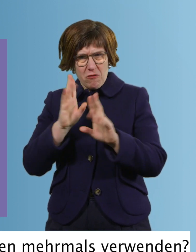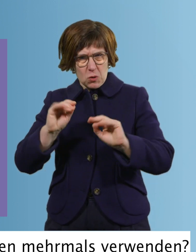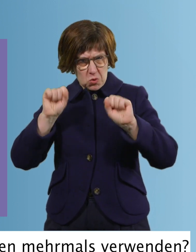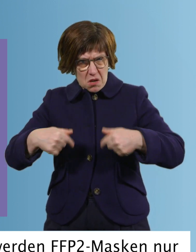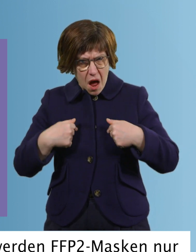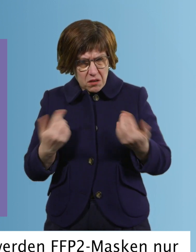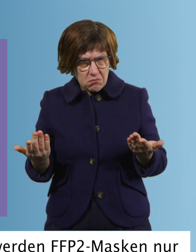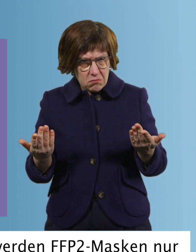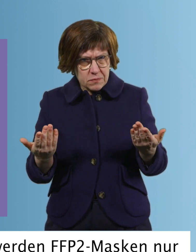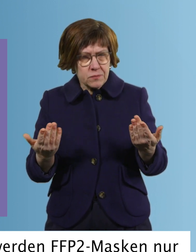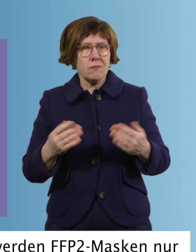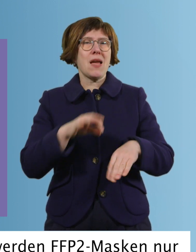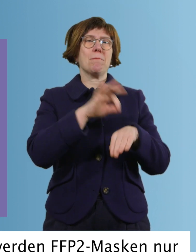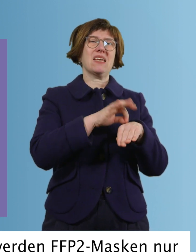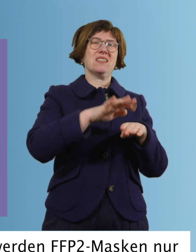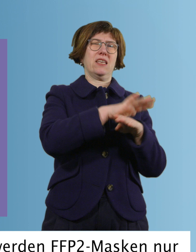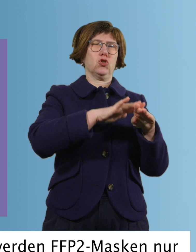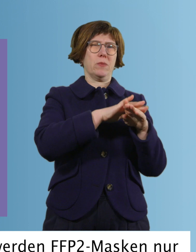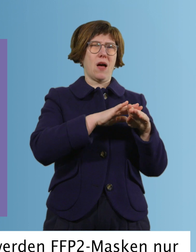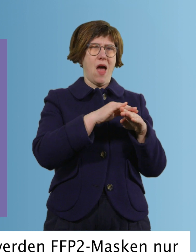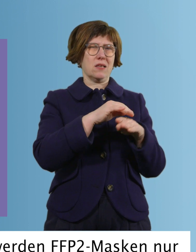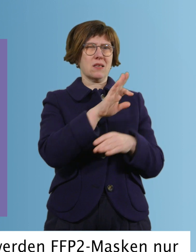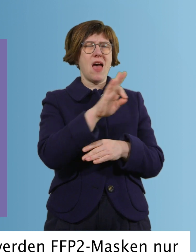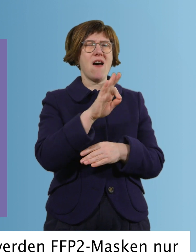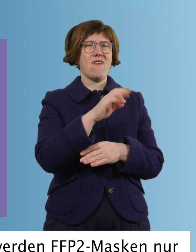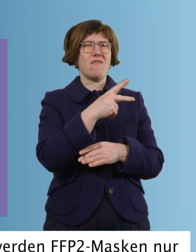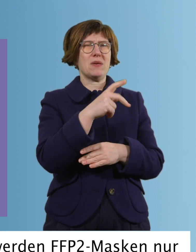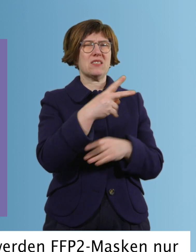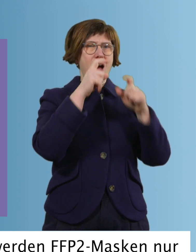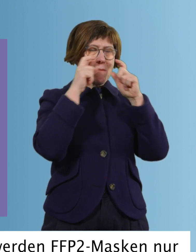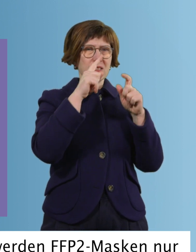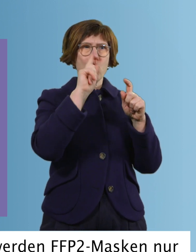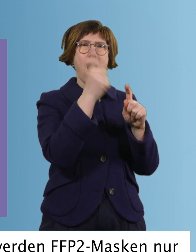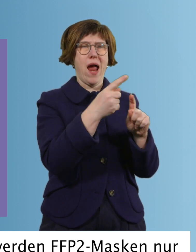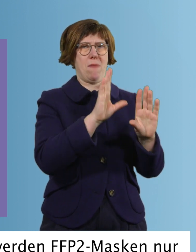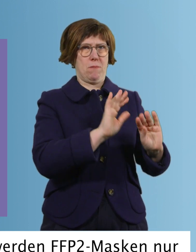Im medizinischen Bereich werden FFP2-Masken nur einmal verwendet.